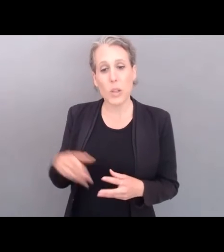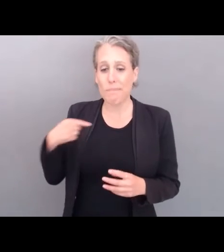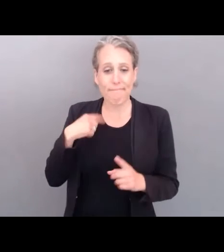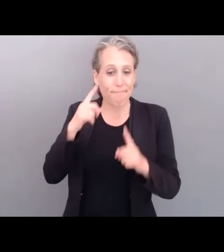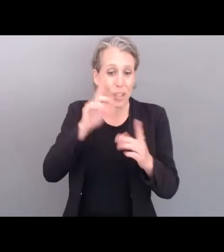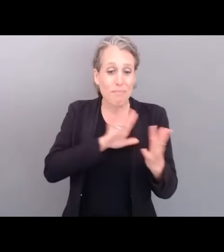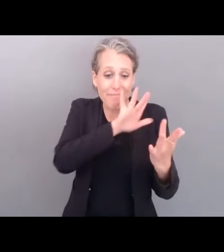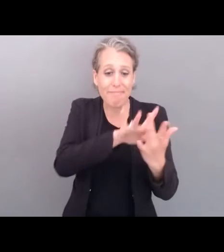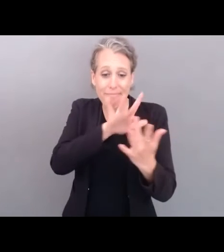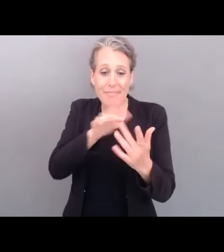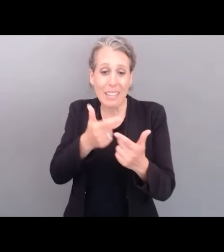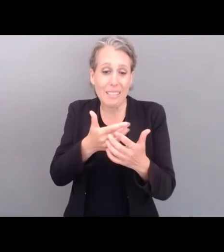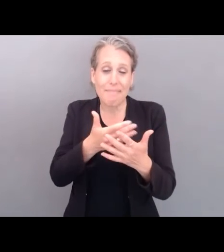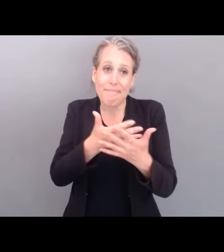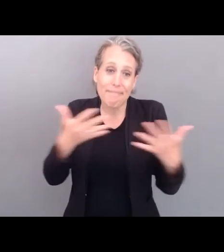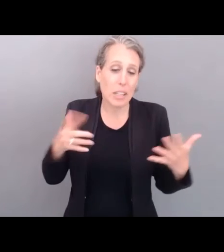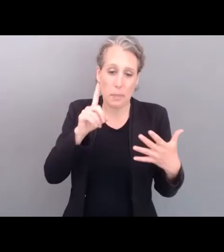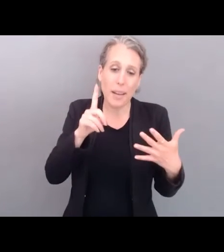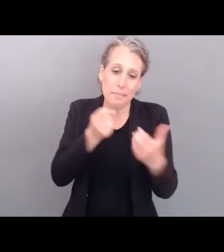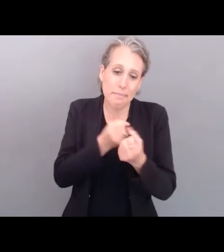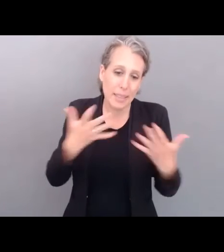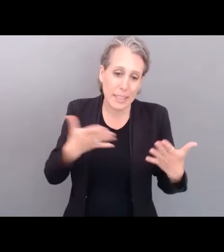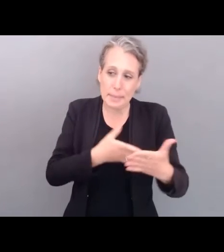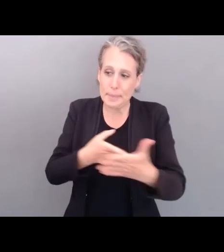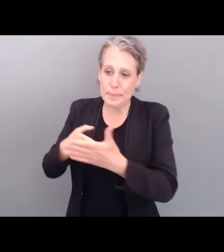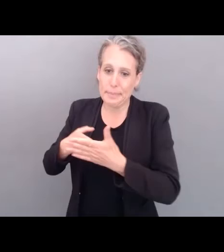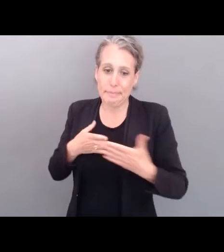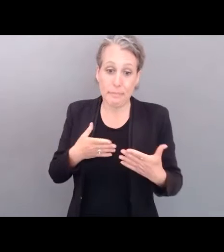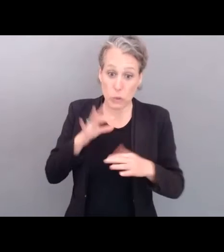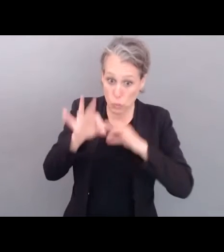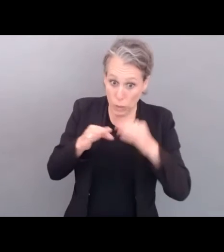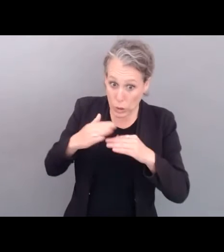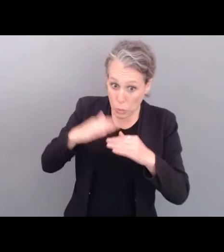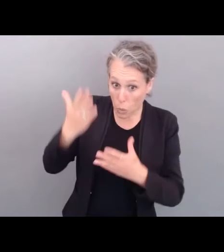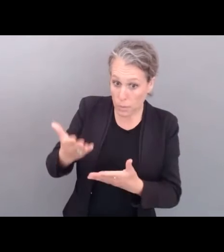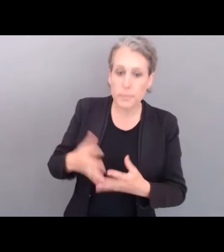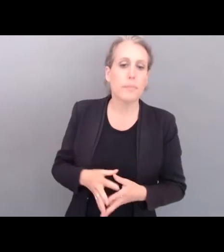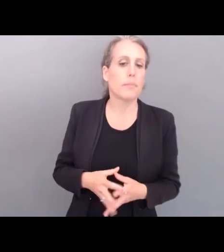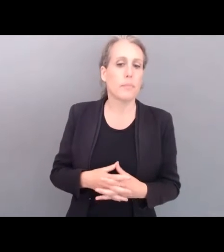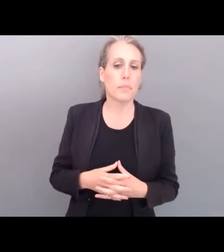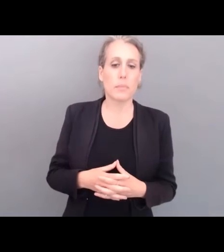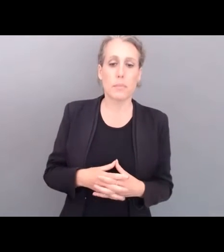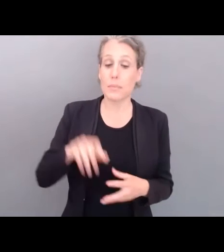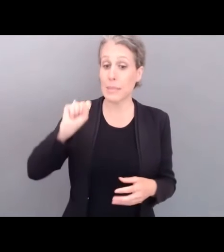divisiones de Bangladesh tanto como sea posible, podemos llegar.